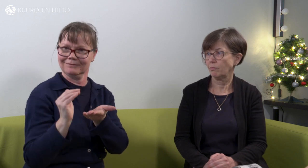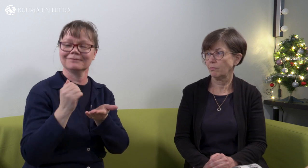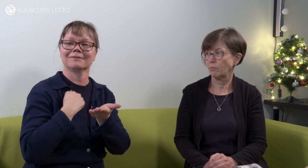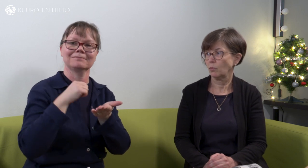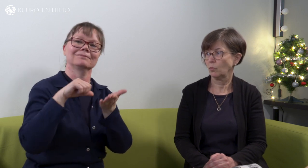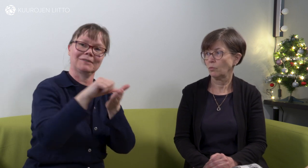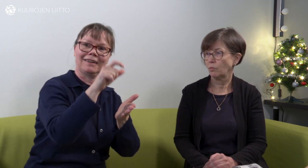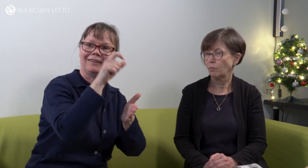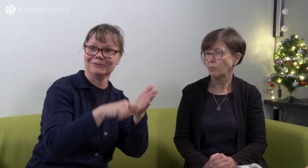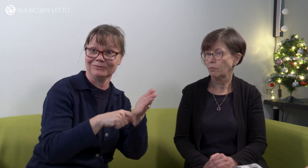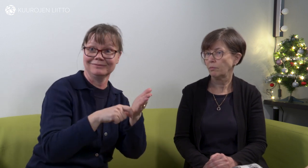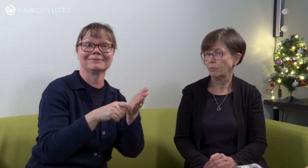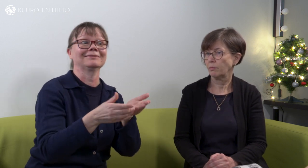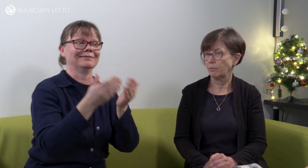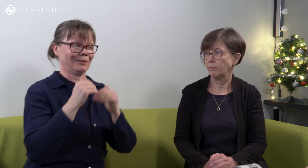ja sähkölaskun maksamiseen jää enemmän rahaa.